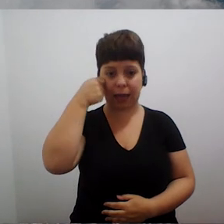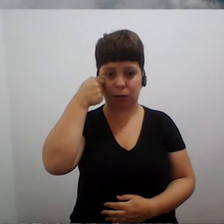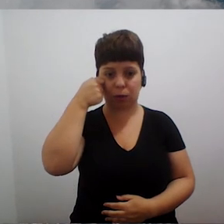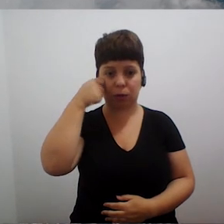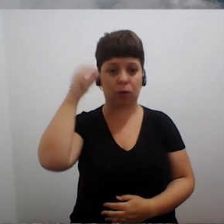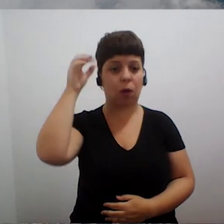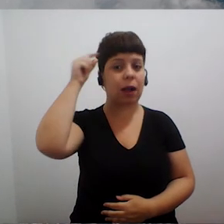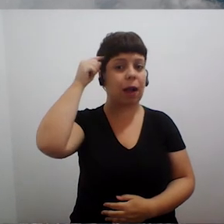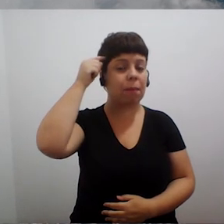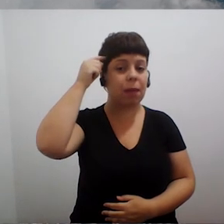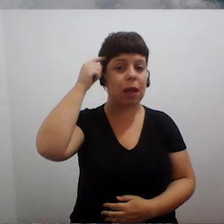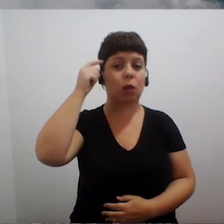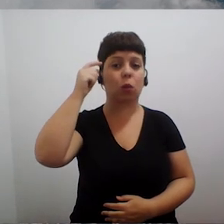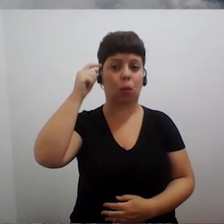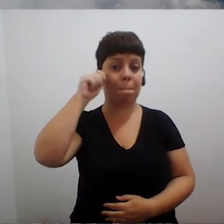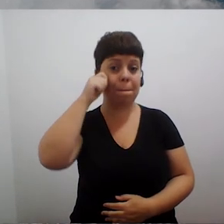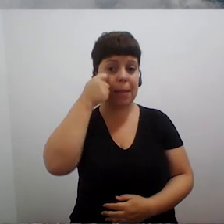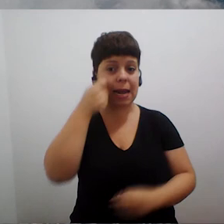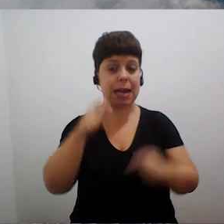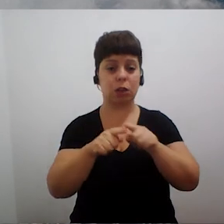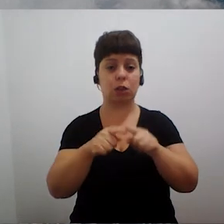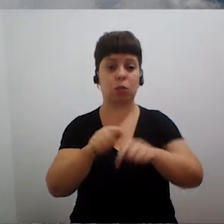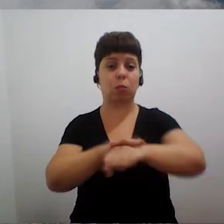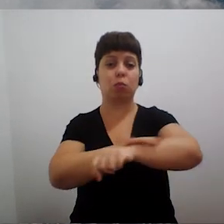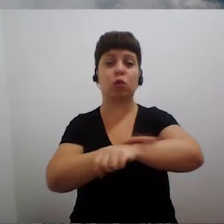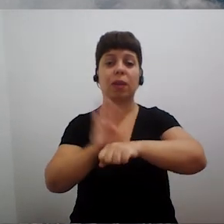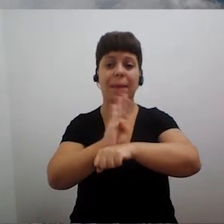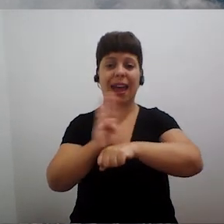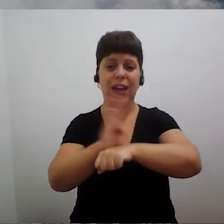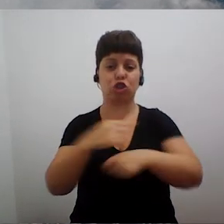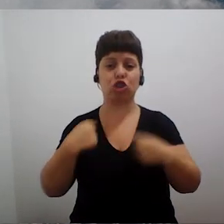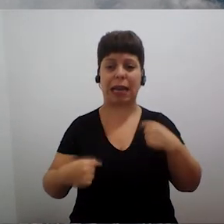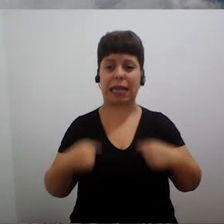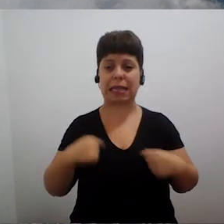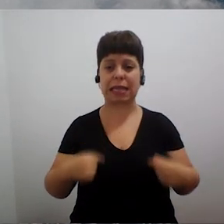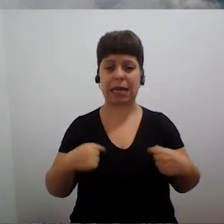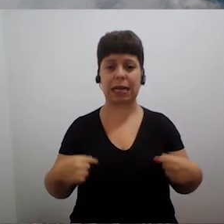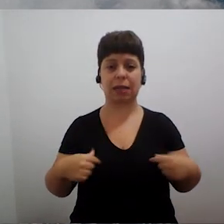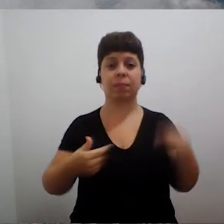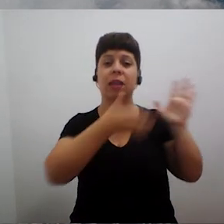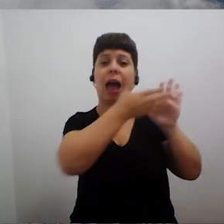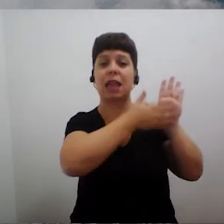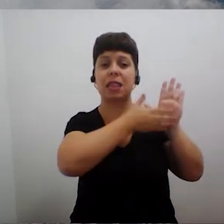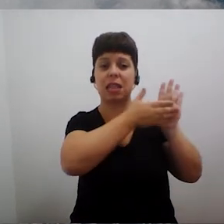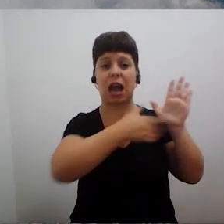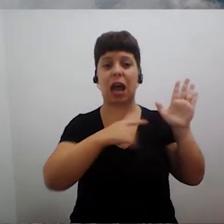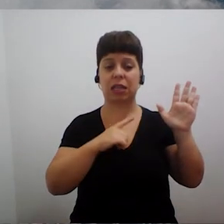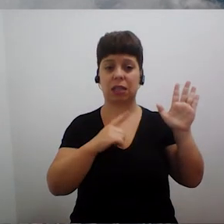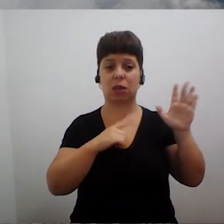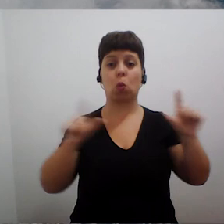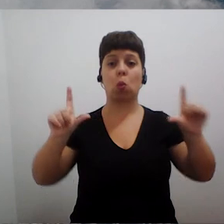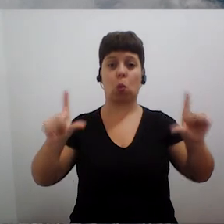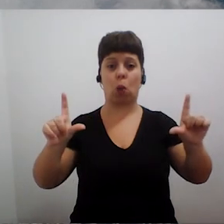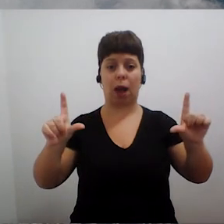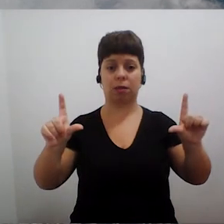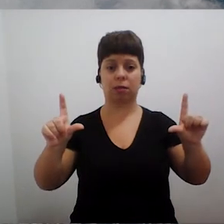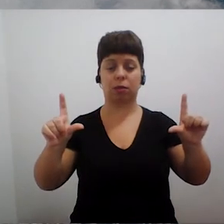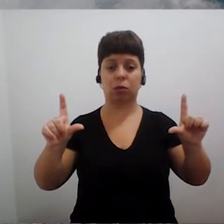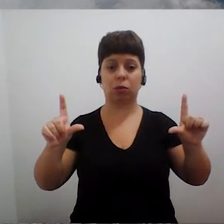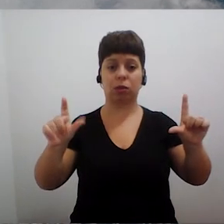estou com uma blusa bege listrada e atrás de mim existe um quadro de uma paisagem